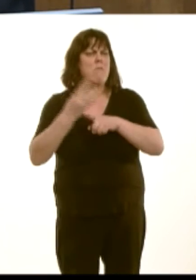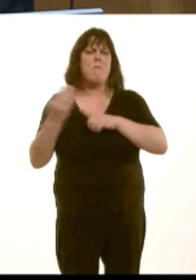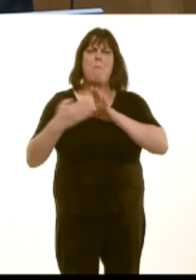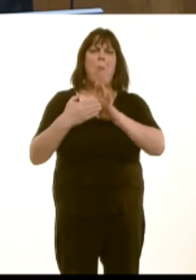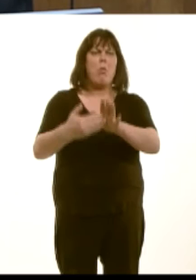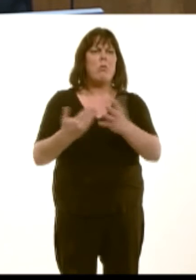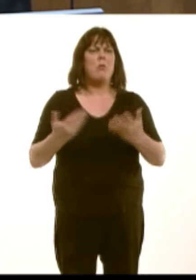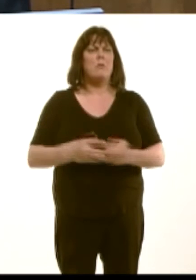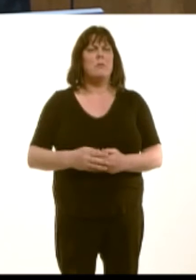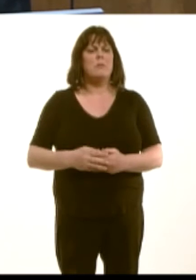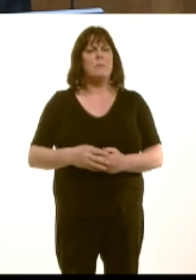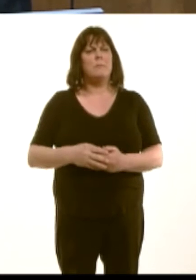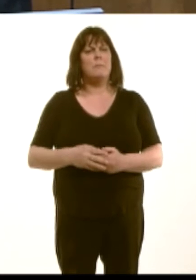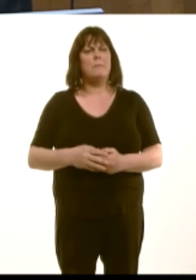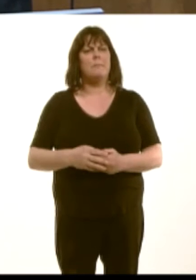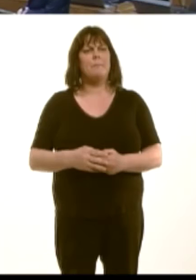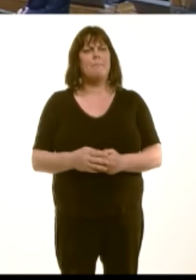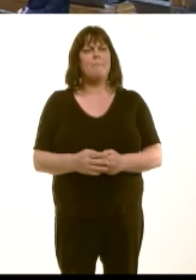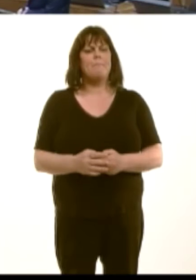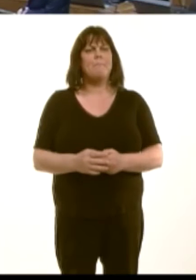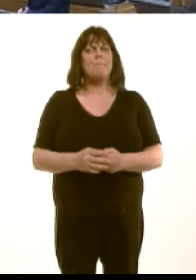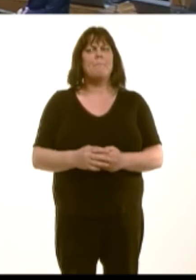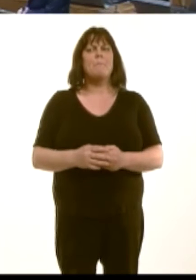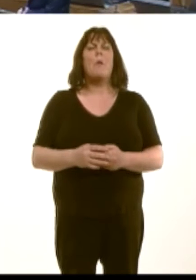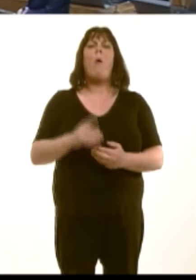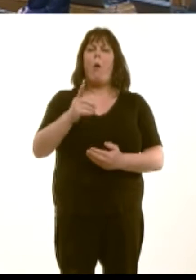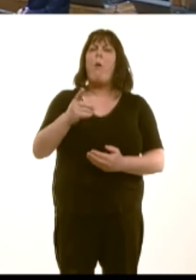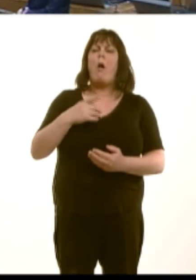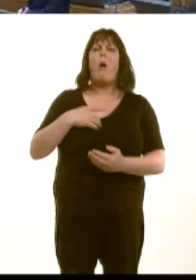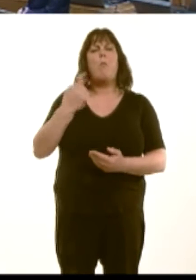Simon Thomas: Un enghraifft o le mae datganoli honedig wedi bod yn fethiant i Gymru ywír